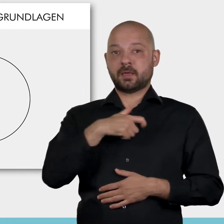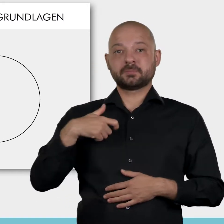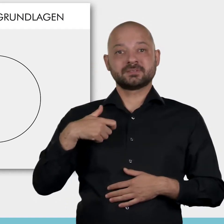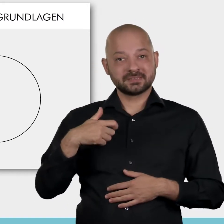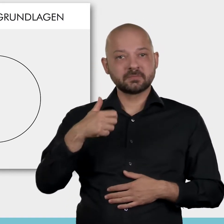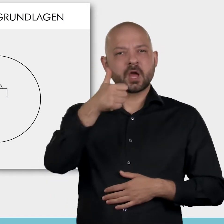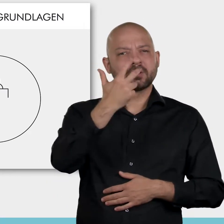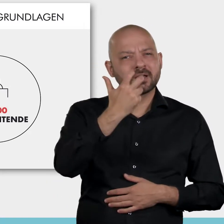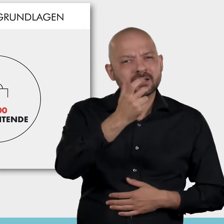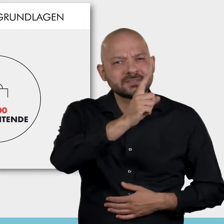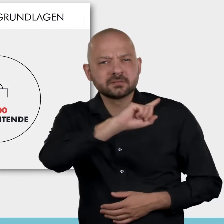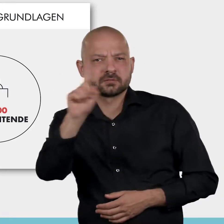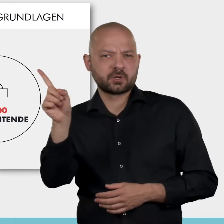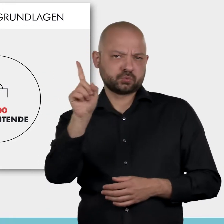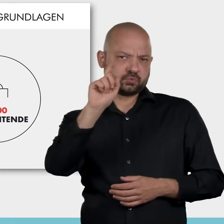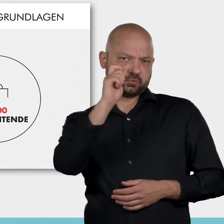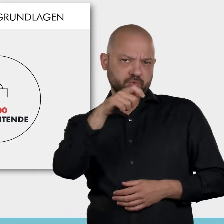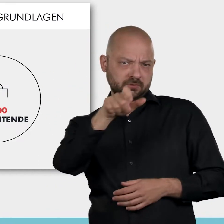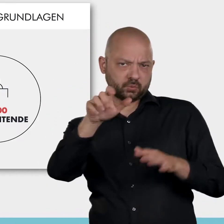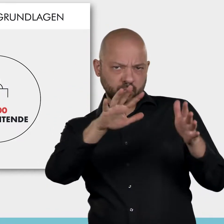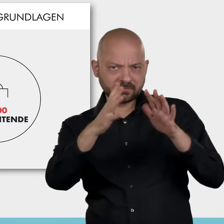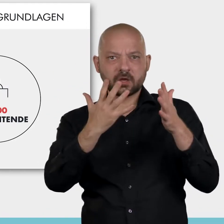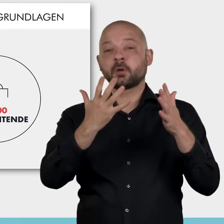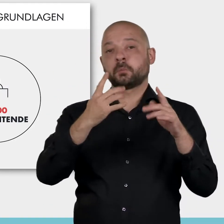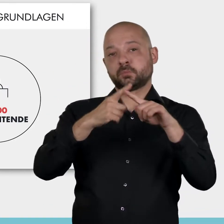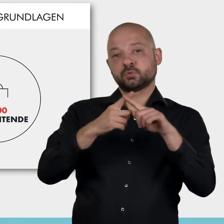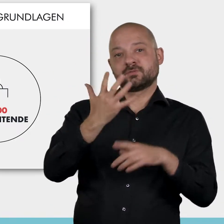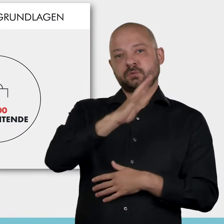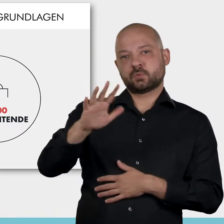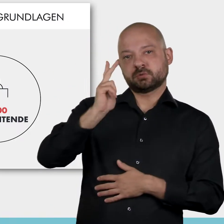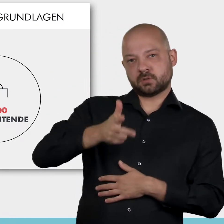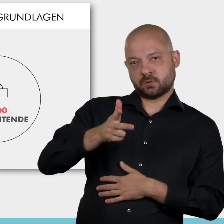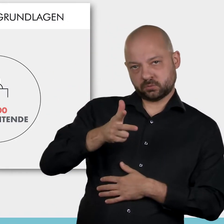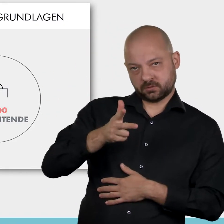mit ihren rund 31.000 Studierenden und 5.300 Mitarbeitenden